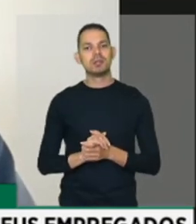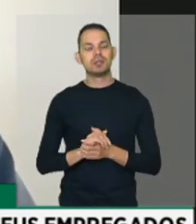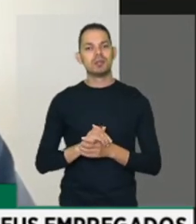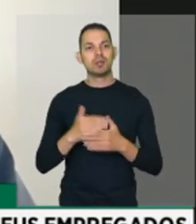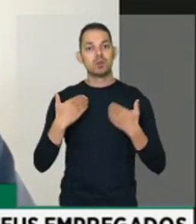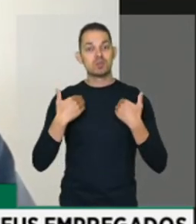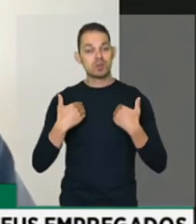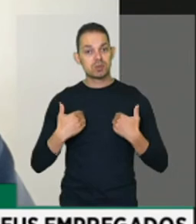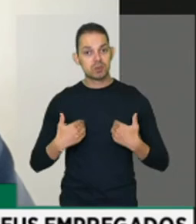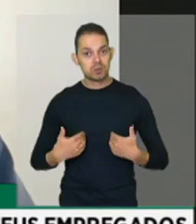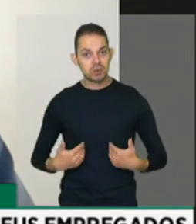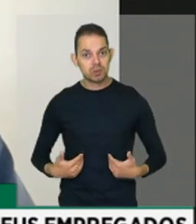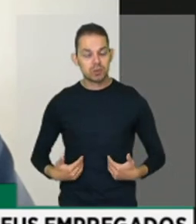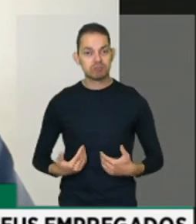SAÚDE É UM ESTADO FÍSICO E ESPIRITUAL, MENTAL E